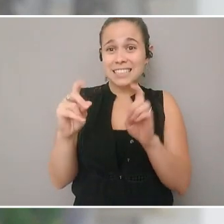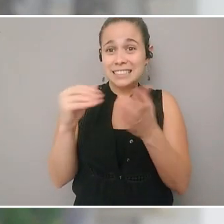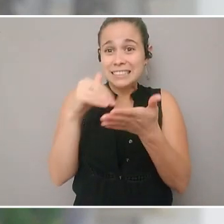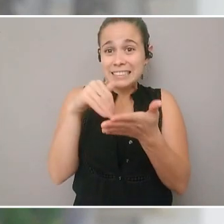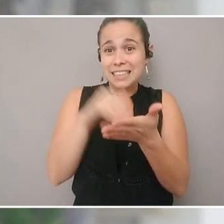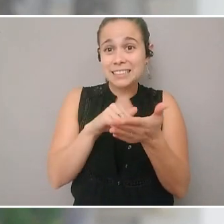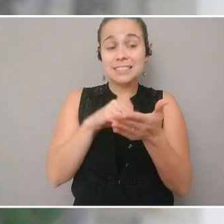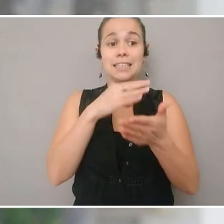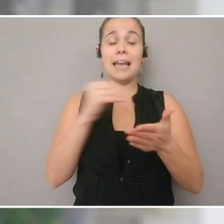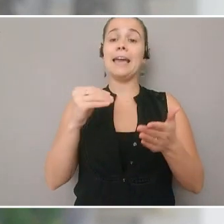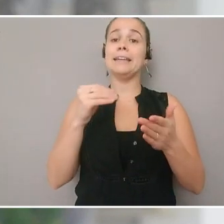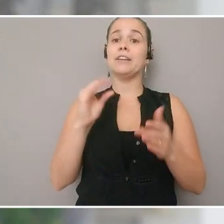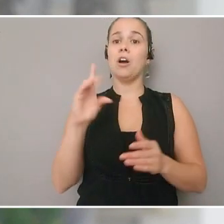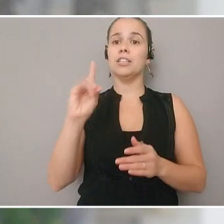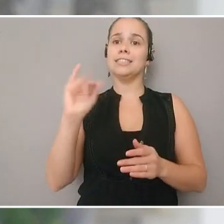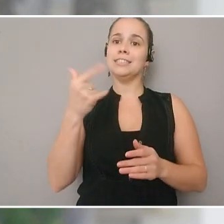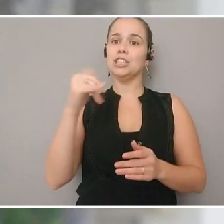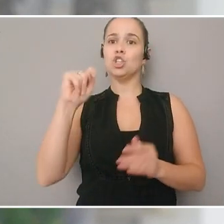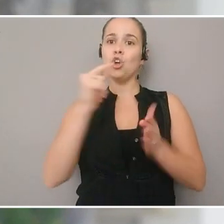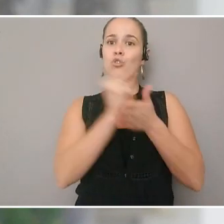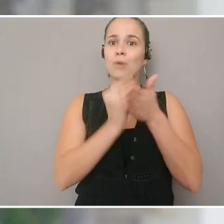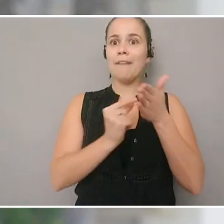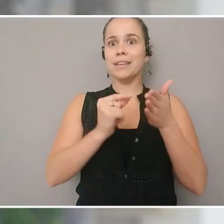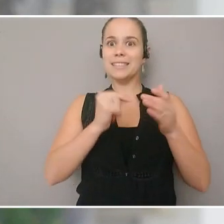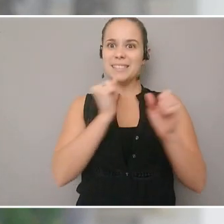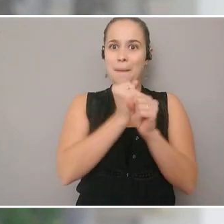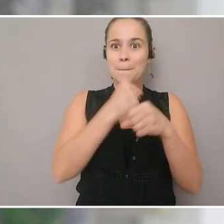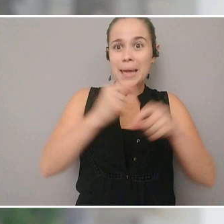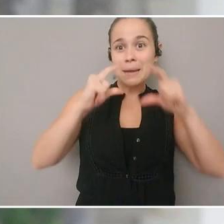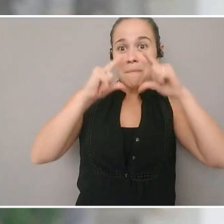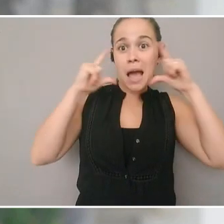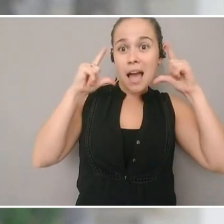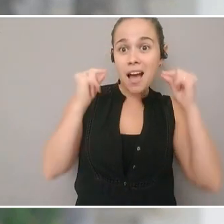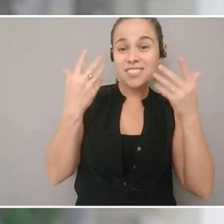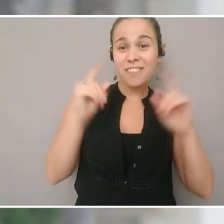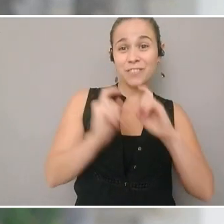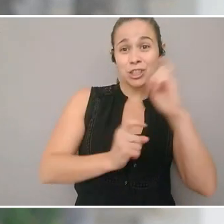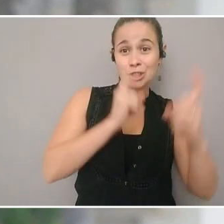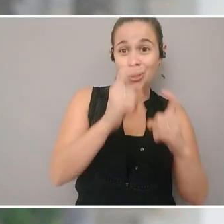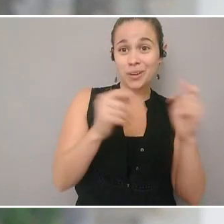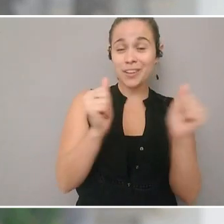Media Graphics Club creó máscaras y